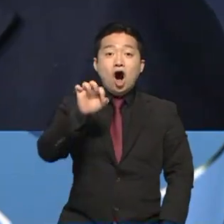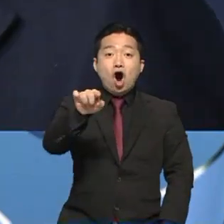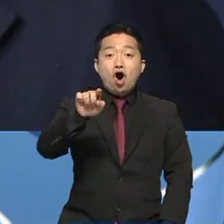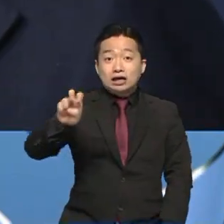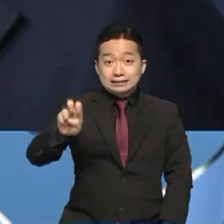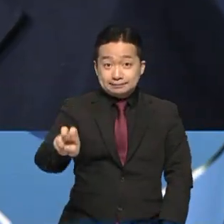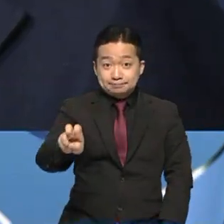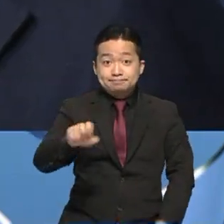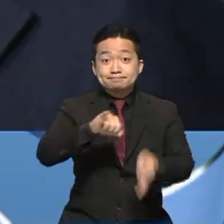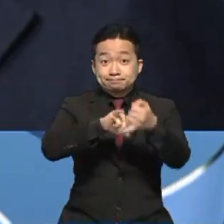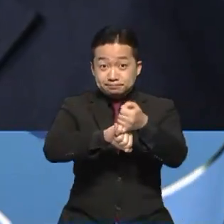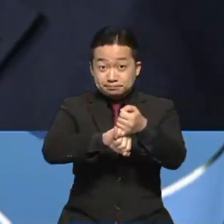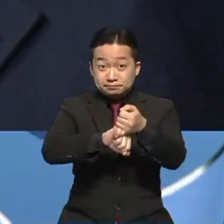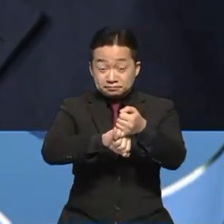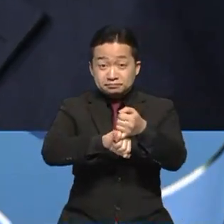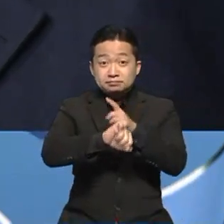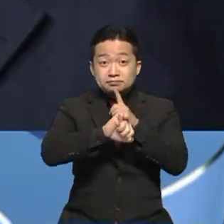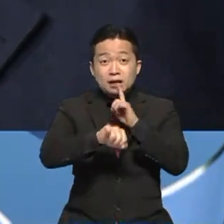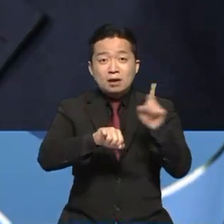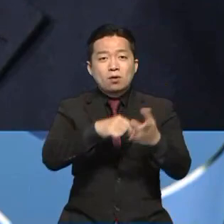어음으로 빚만 빚만 떠안을지 아니면 이자가 붙어서 선물이 될지.